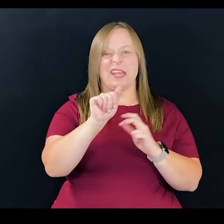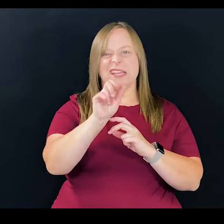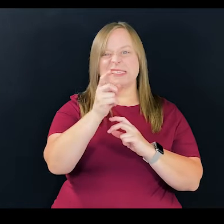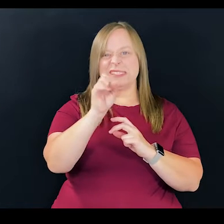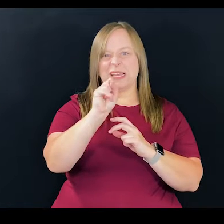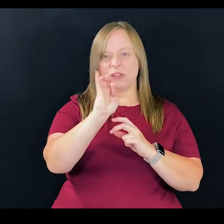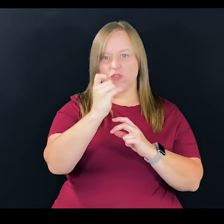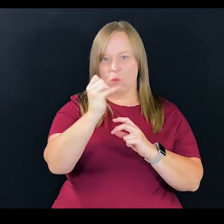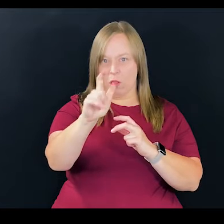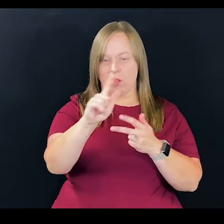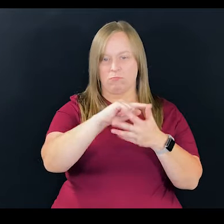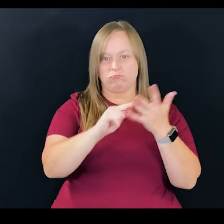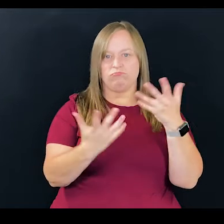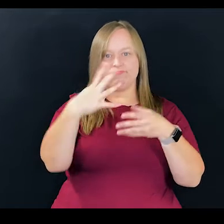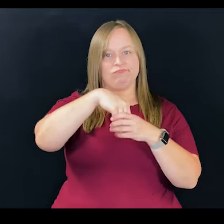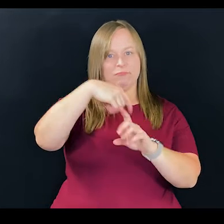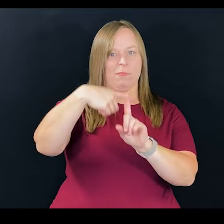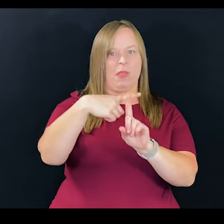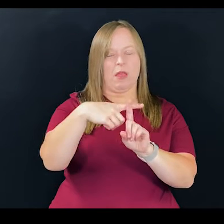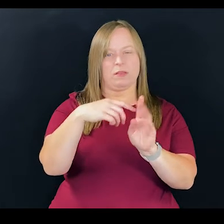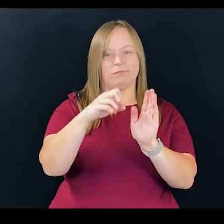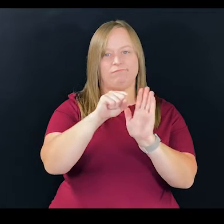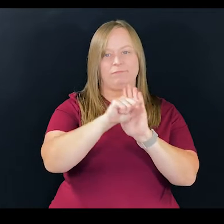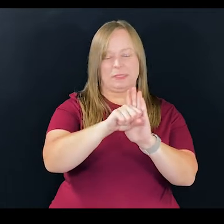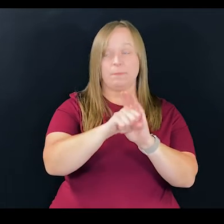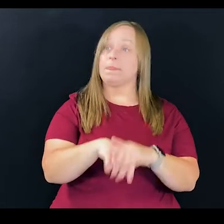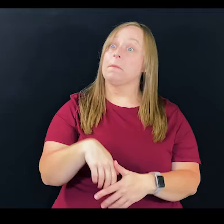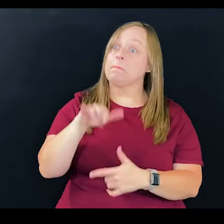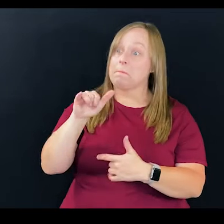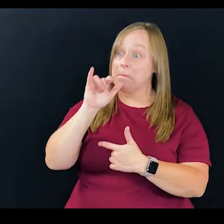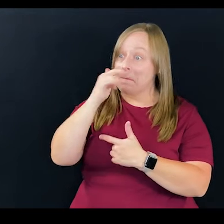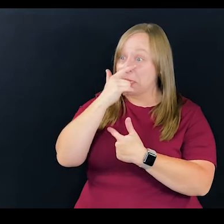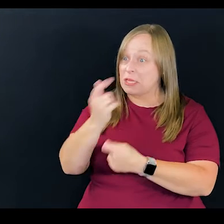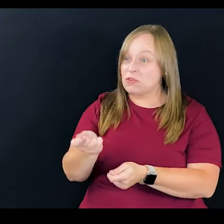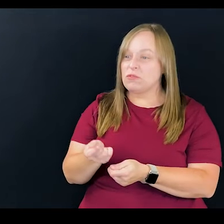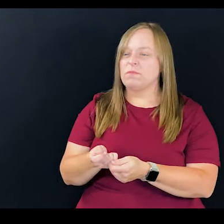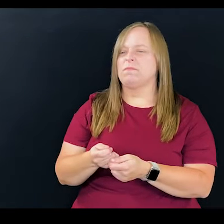e identidades como asexual. Muy interesante.